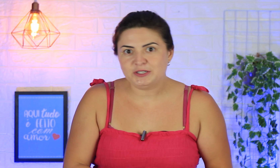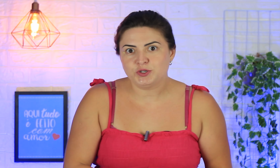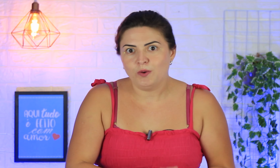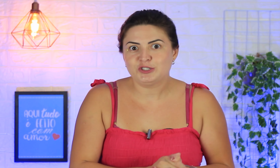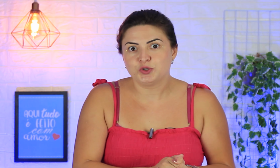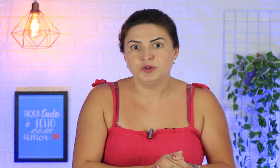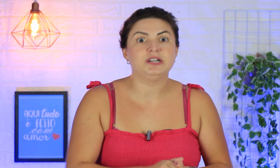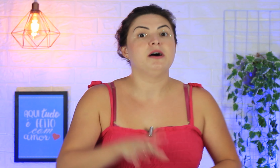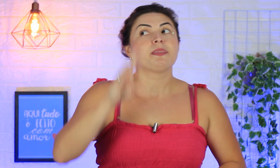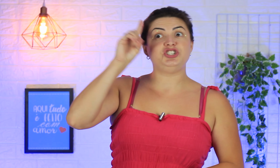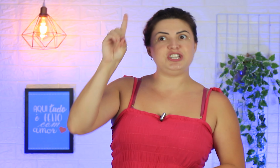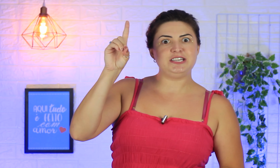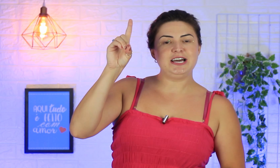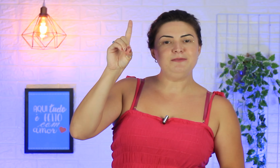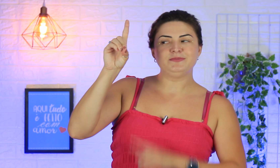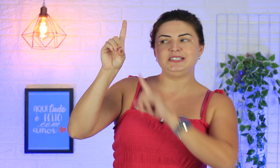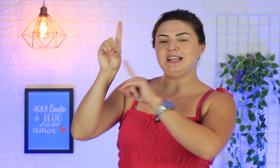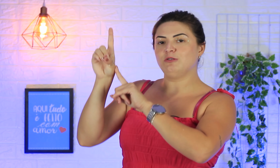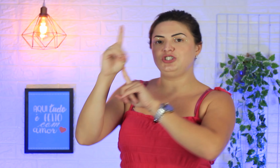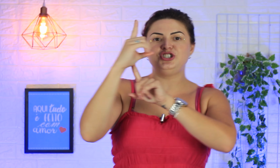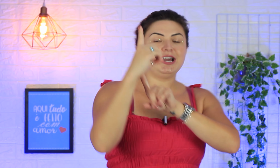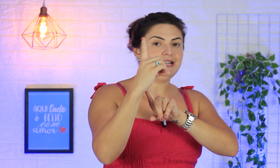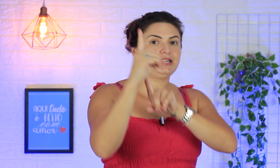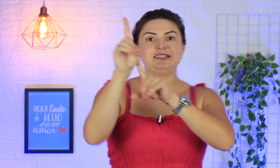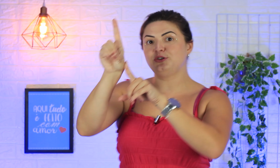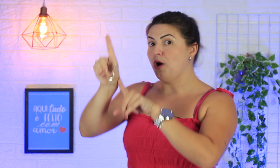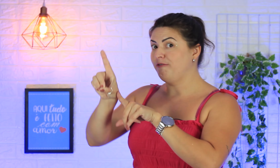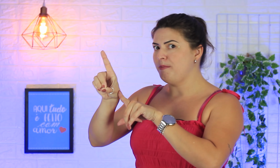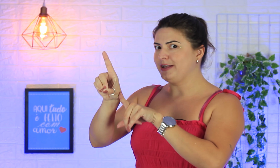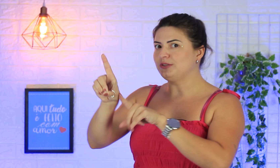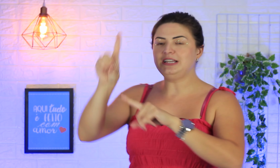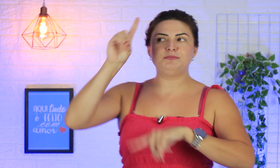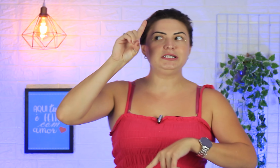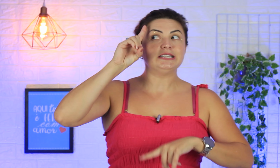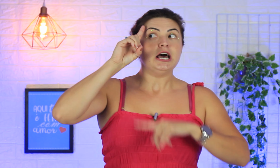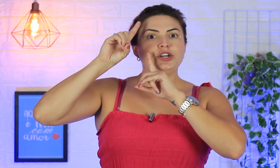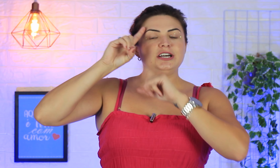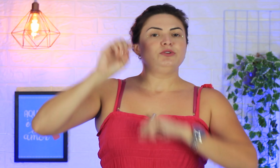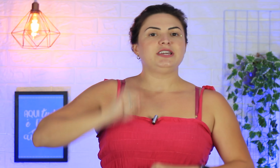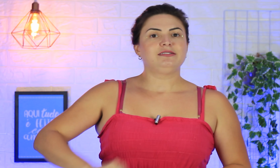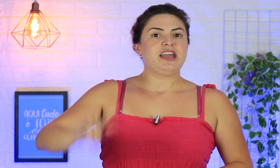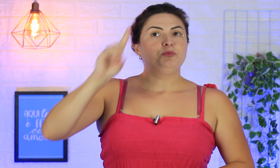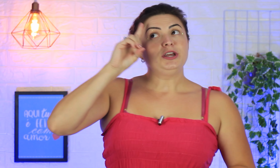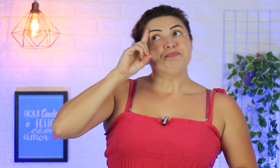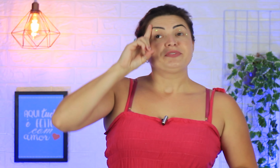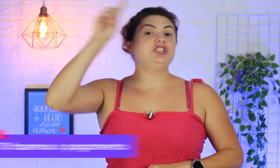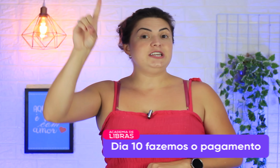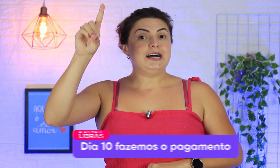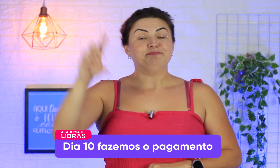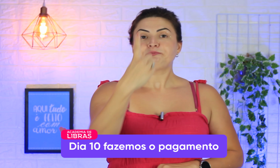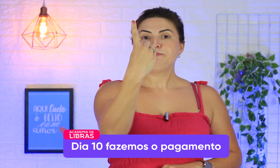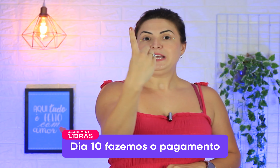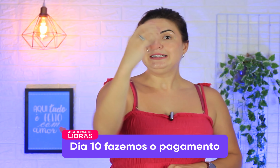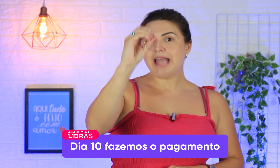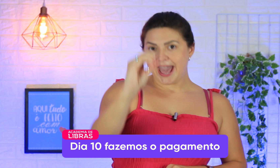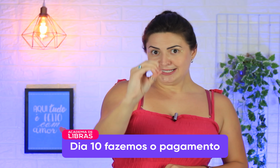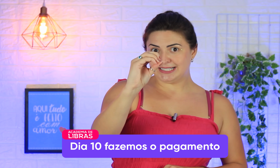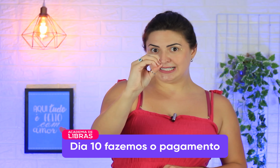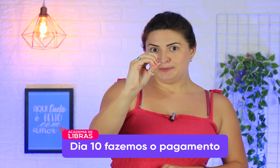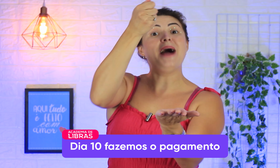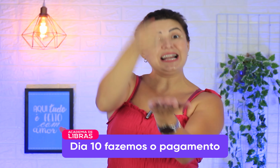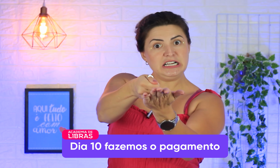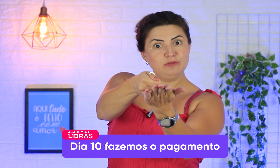pessoa surda dia sinal de dia letra D do alfabeto da libras tocando aqui a tempora dia 10 pagando